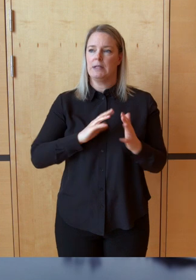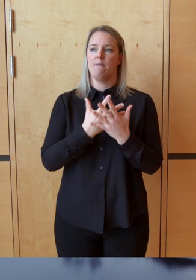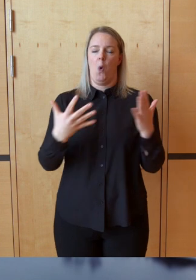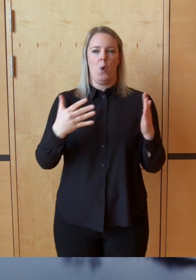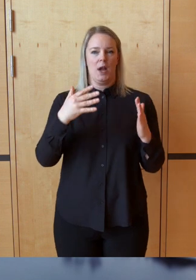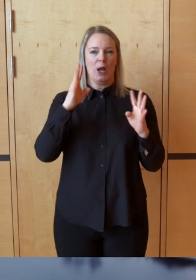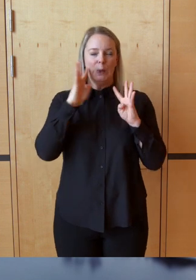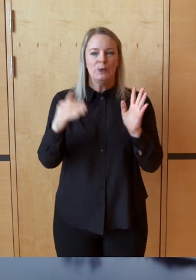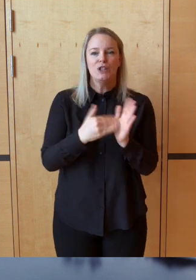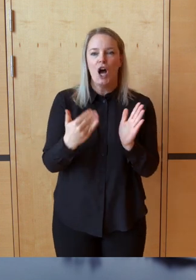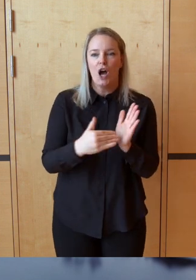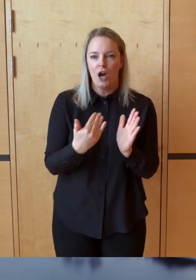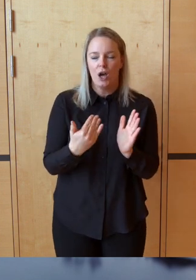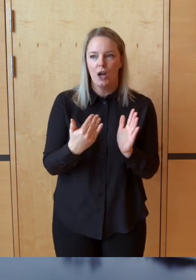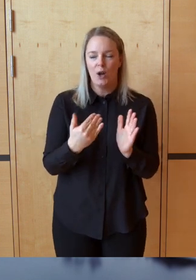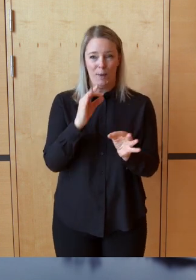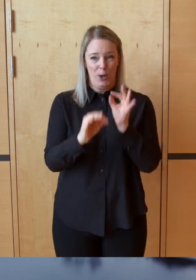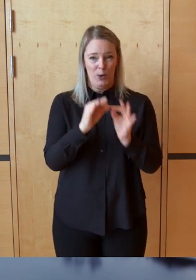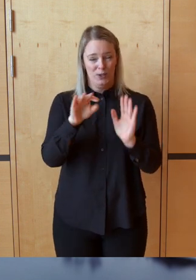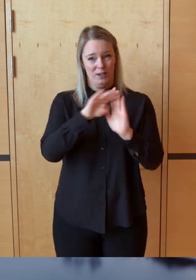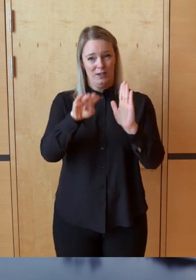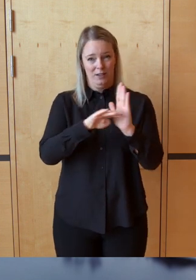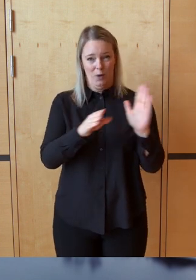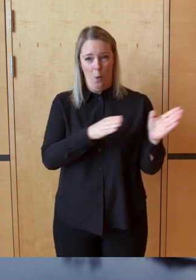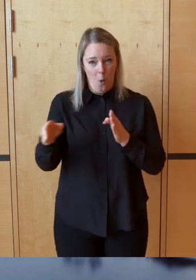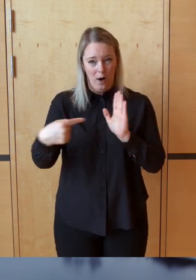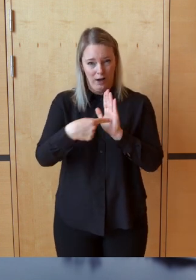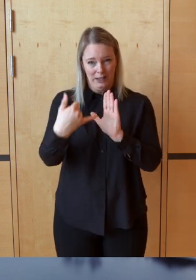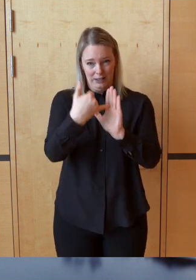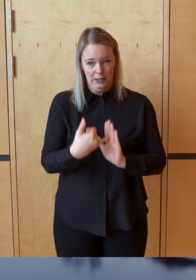Jag tycker när det är ordning föreskrifter så handlar du om det sen får varje parti